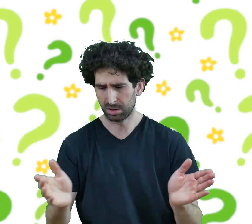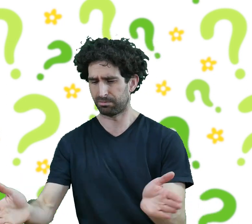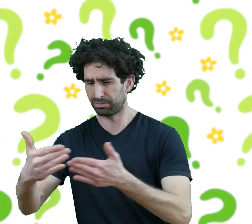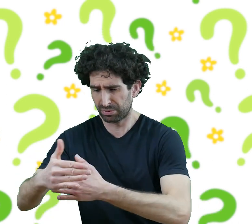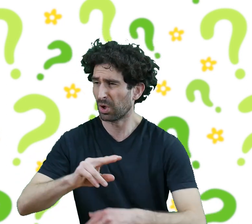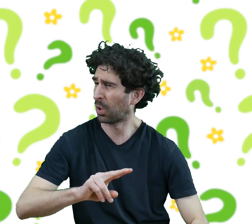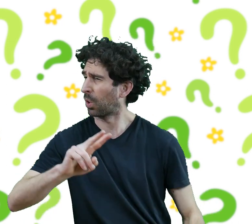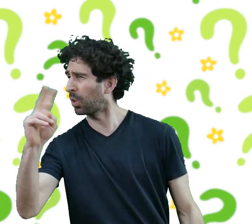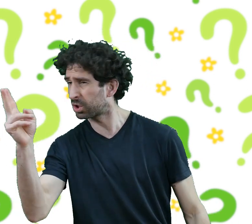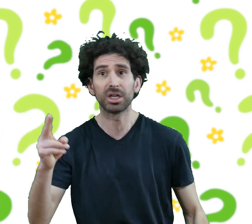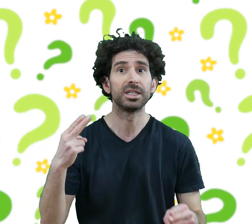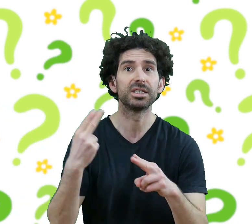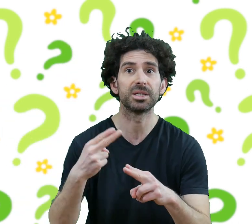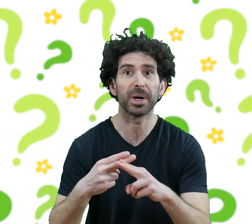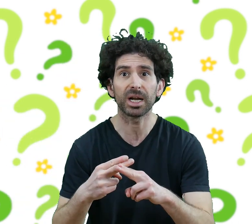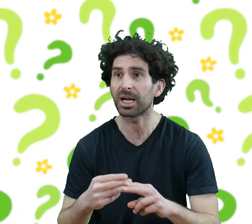mais d'une autre espèce qui s'appelle...